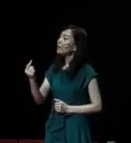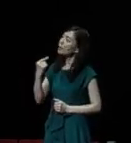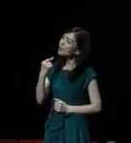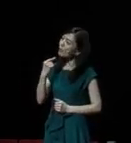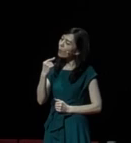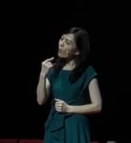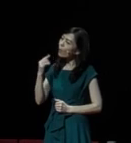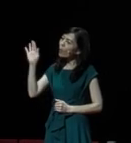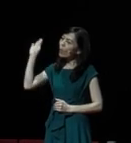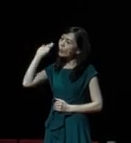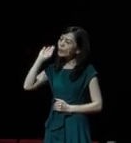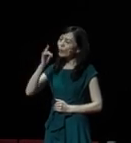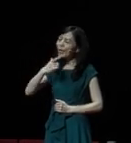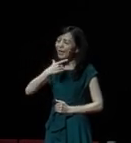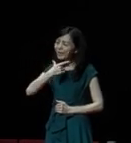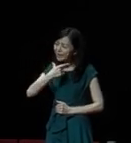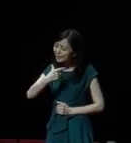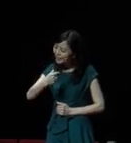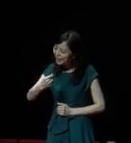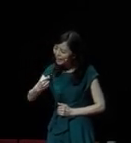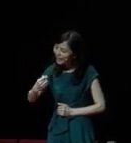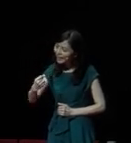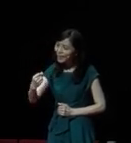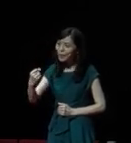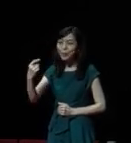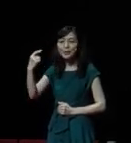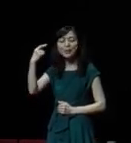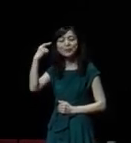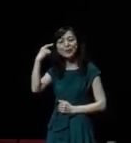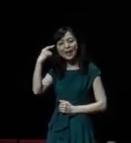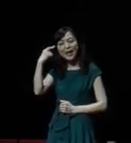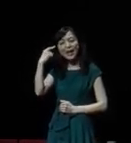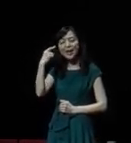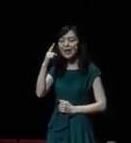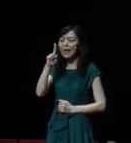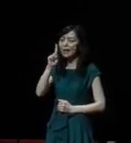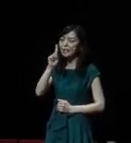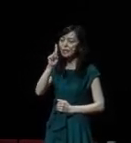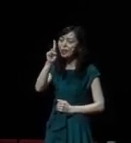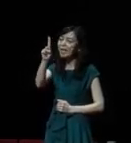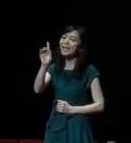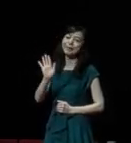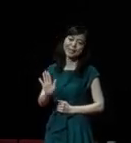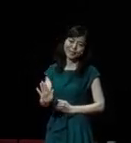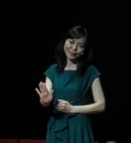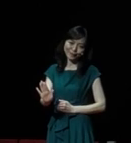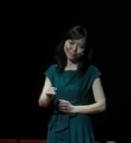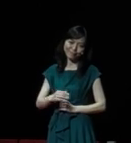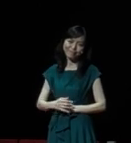hubo una vez que esta yo pensó “quiero escuchar”.